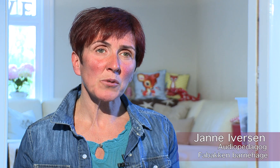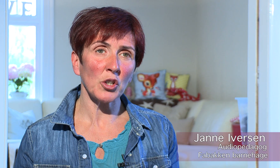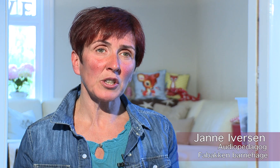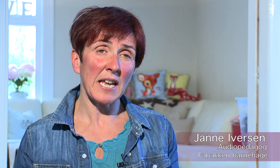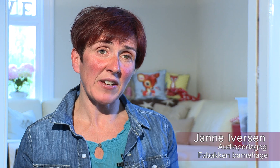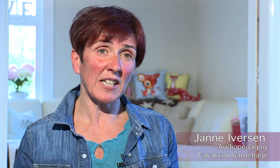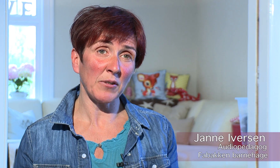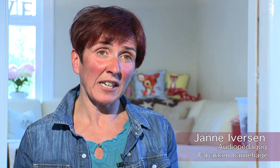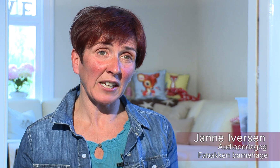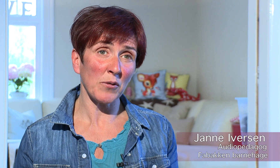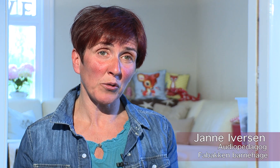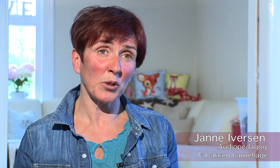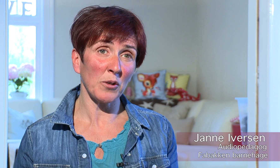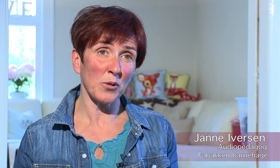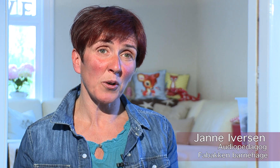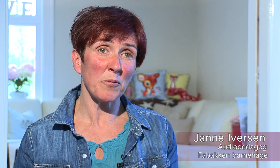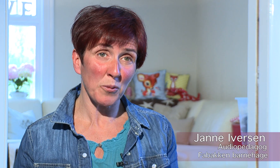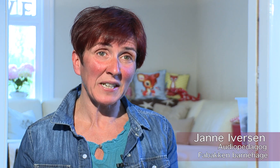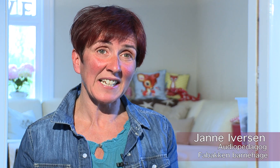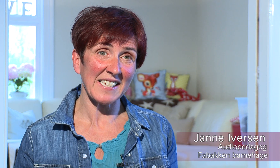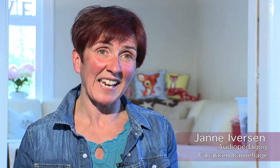Tegn som støtte er viktig for Ingrid for å kunnet få formidlet seg.